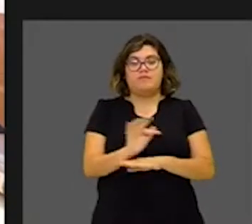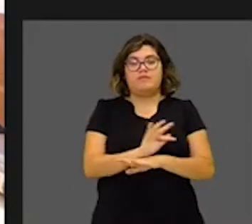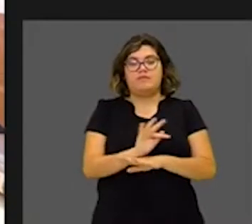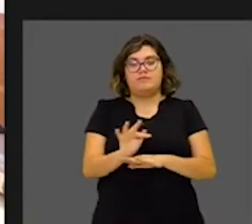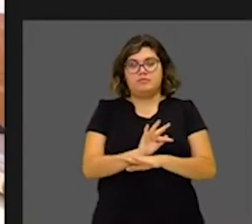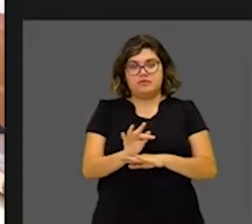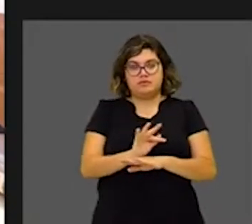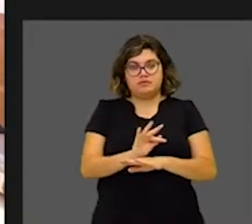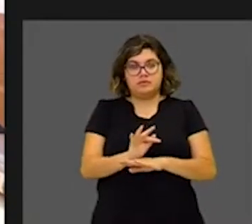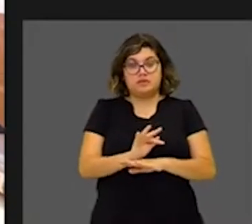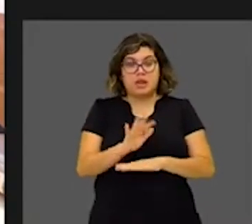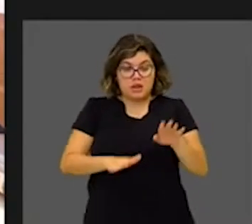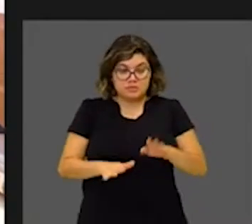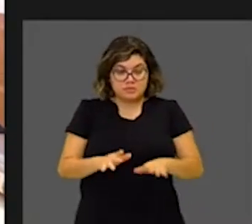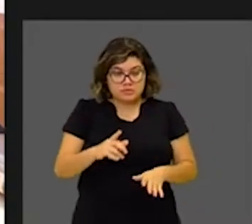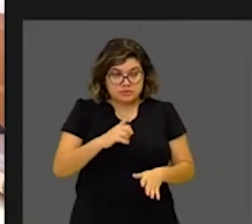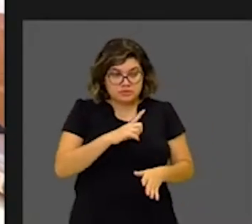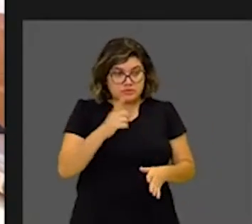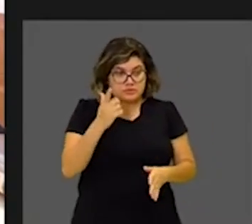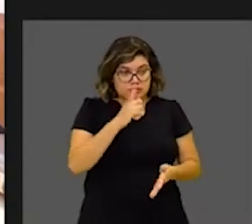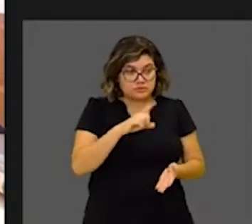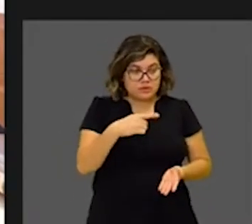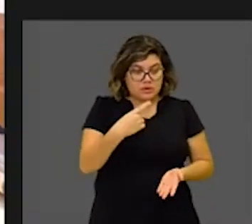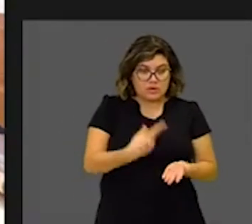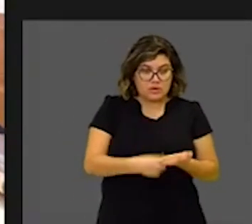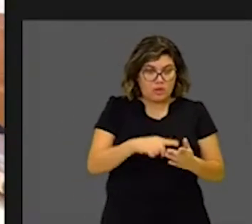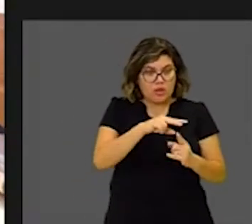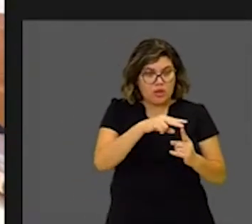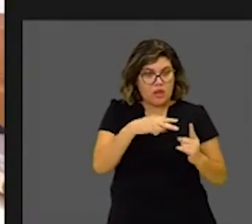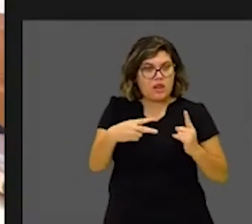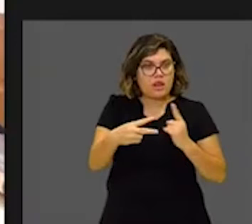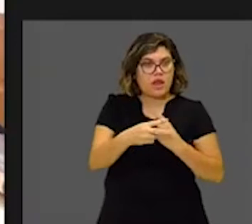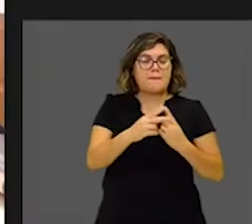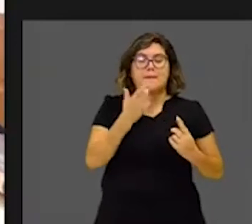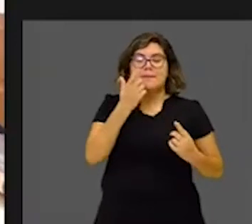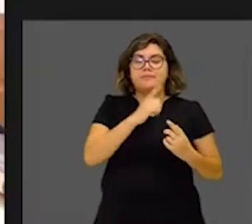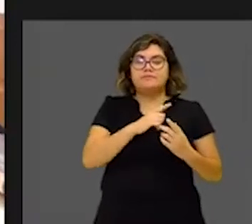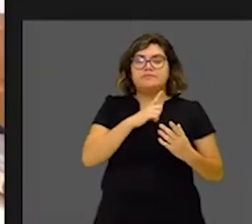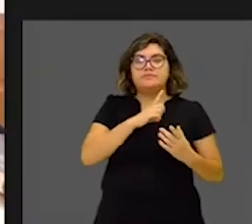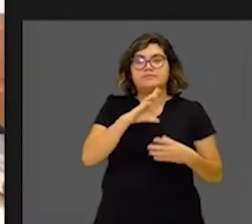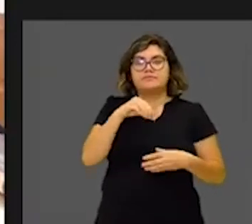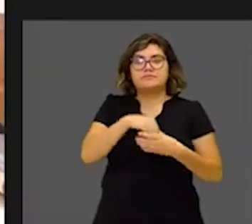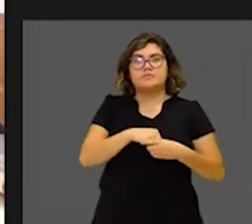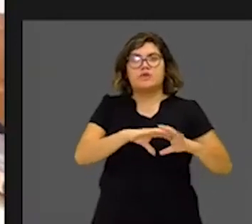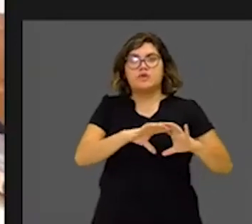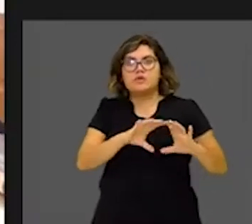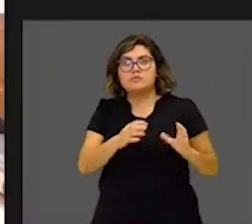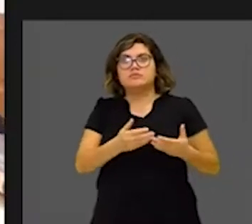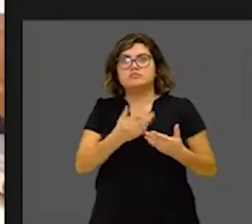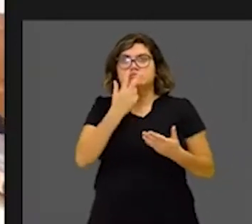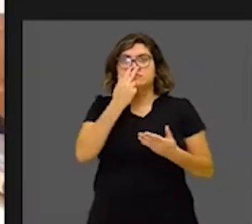acaba por adotar essa esse olhar muito reportado a candidatura coletiva como falta a gente deixa